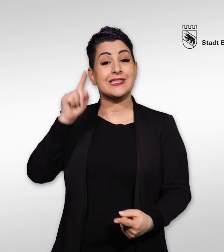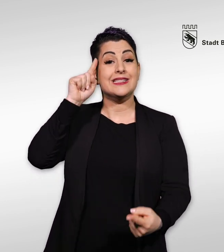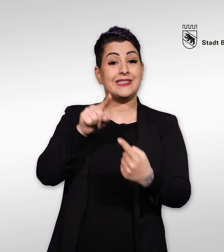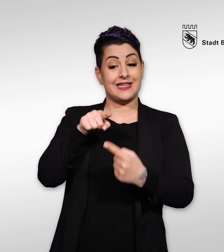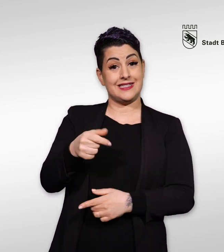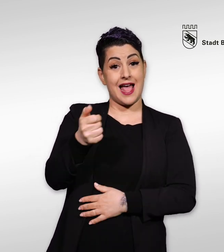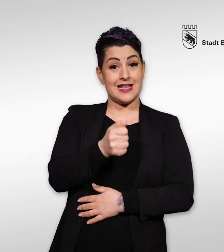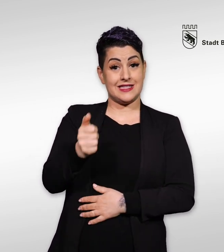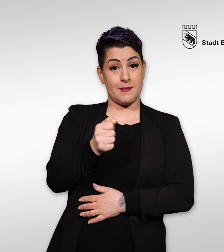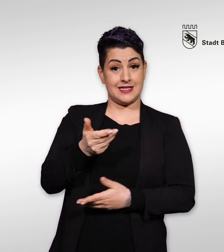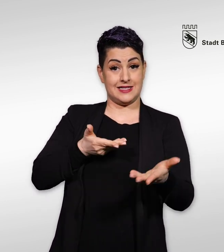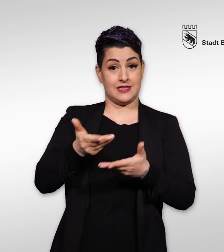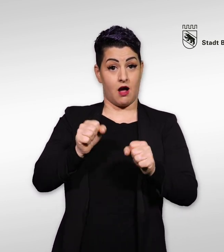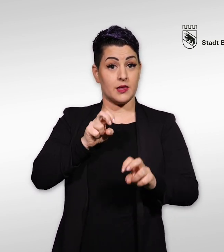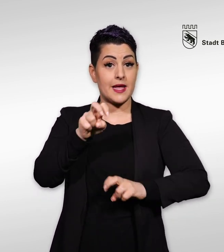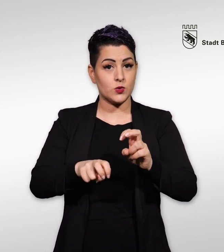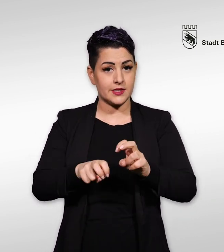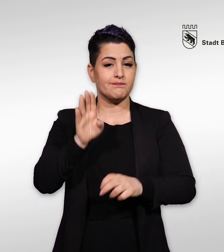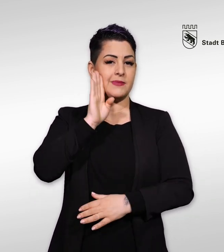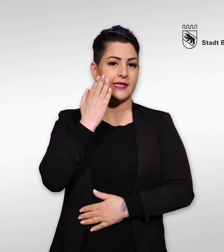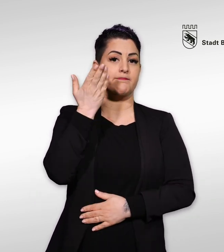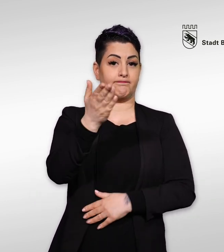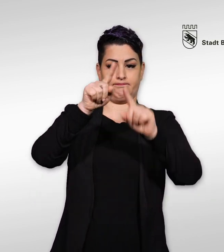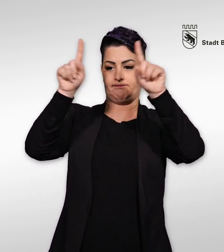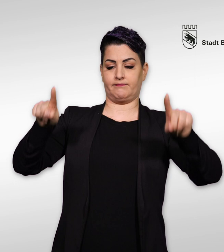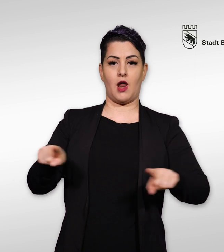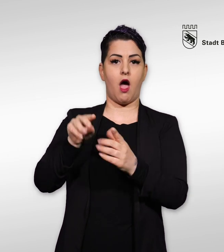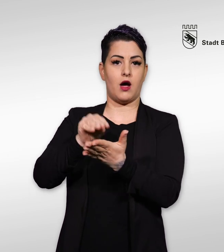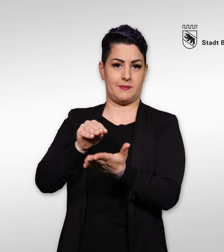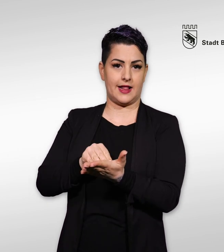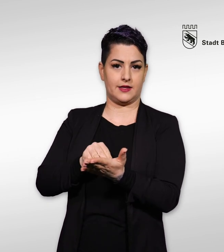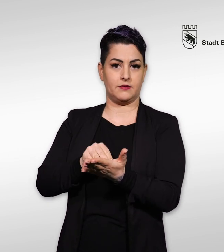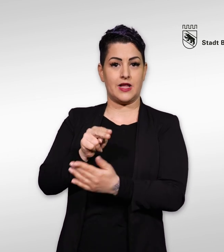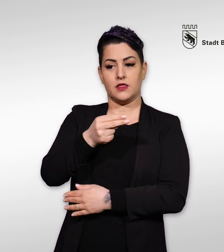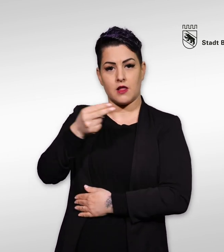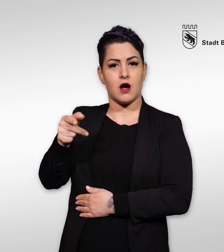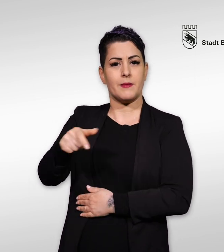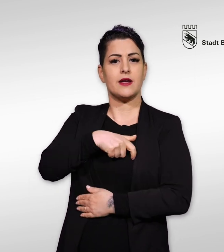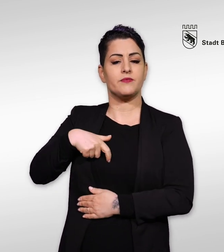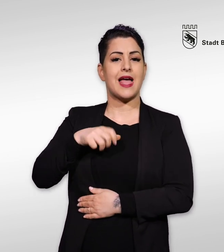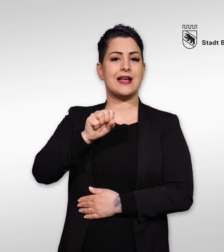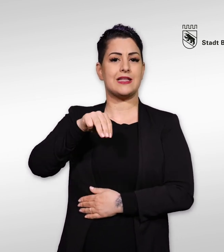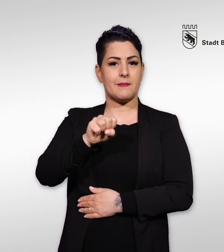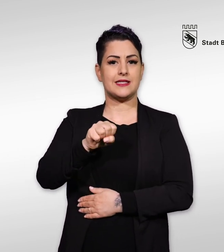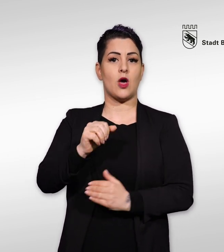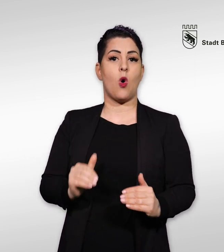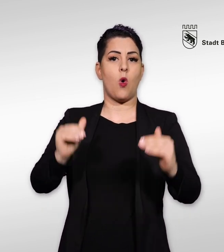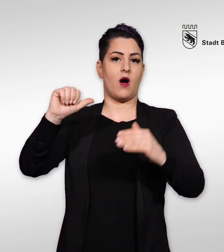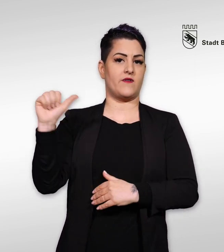Um den SMS-Dienst zu nutzen, füllen Sie bitte das Anmeldeformular «SMS-Hochwasseralarm» aus.